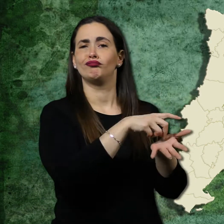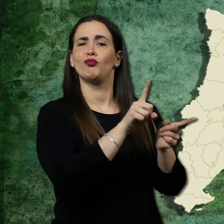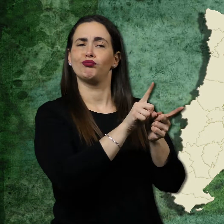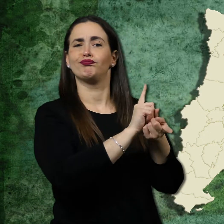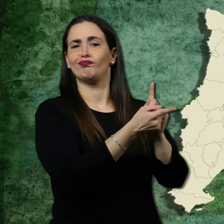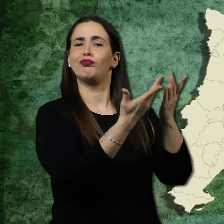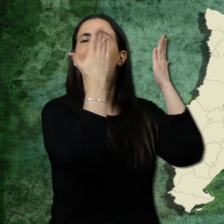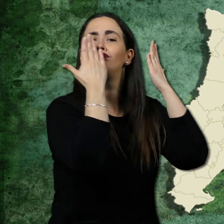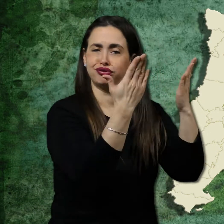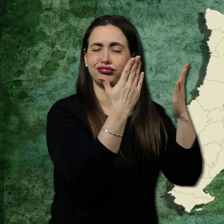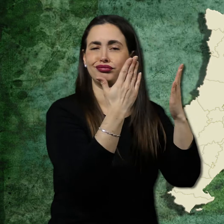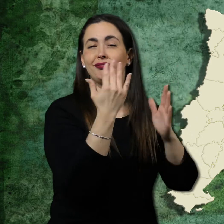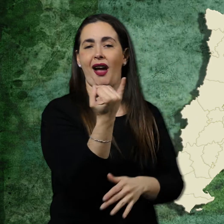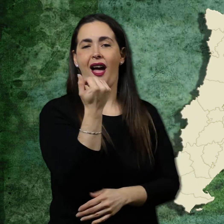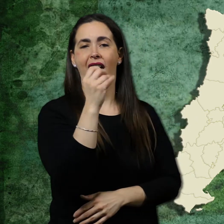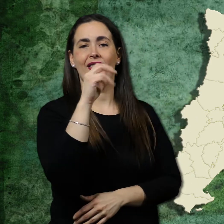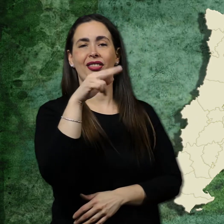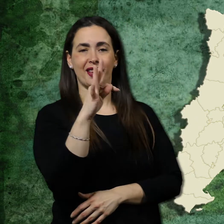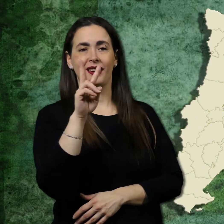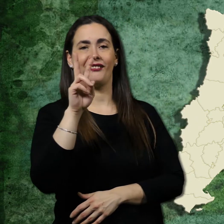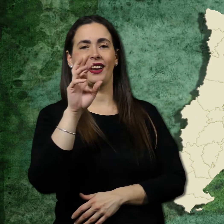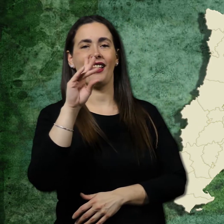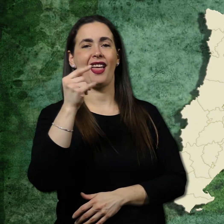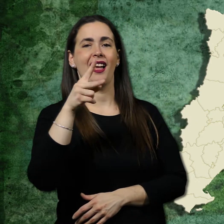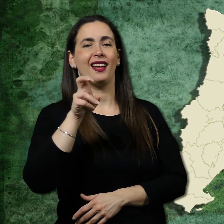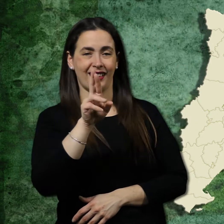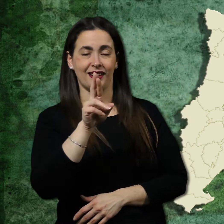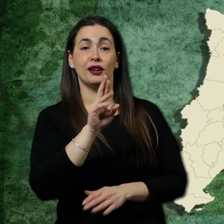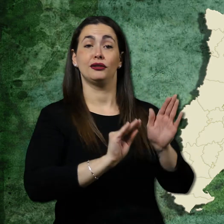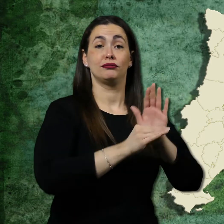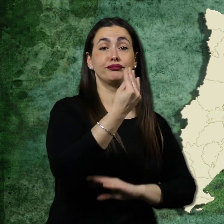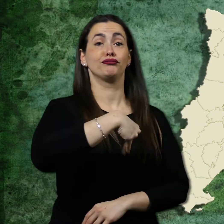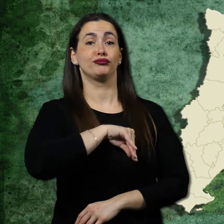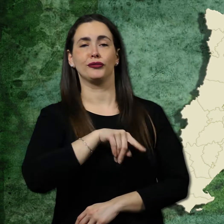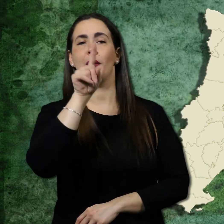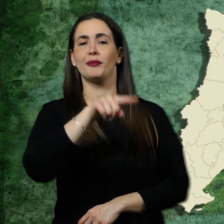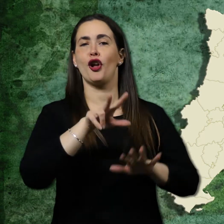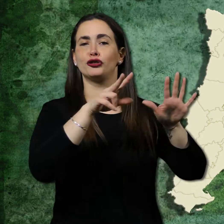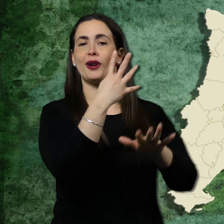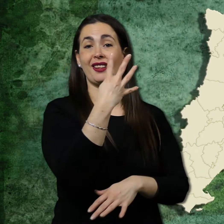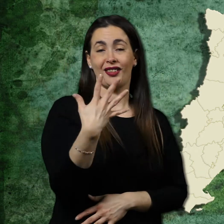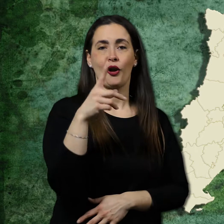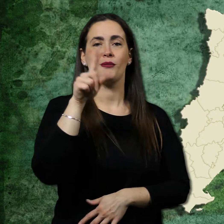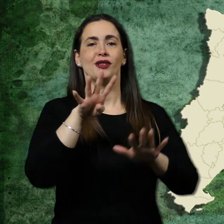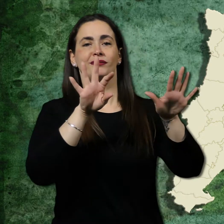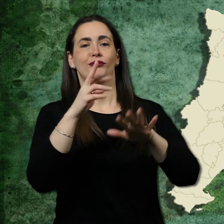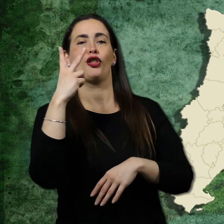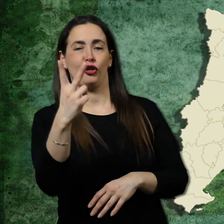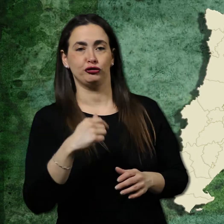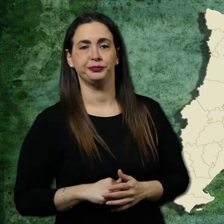i va merèixer l'elogi de Jacint Verdaguer (1845-1902).